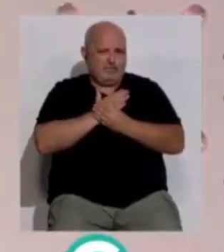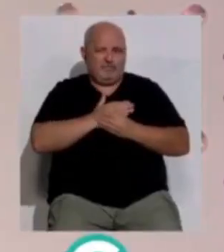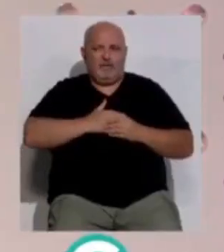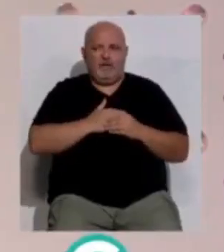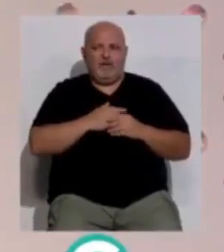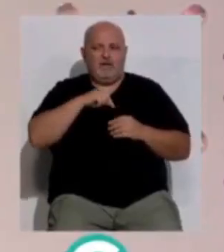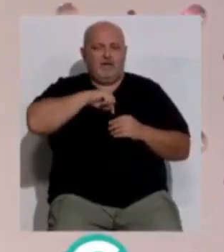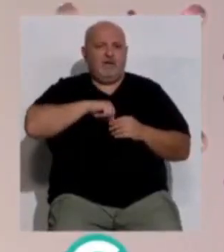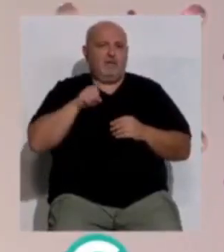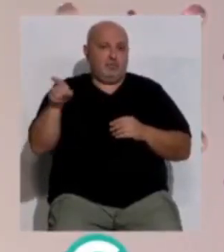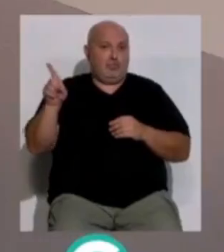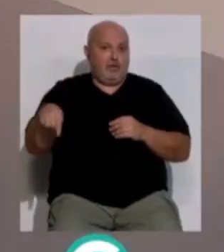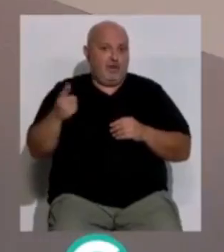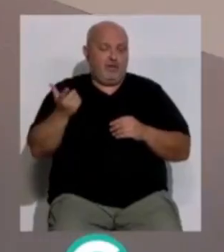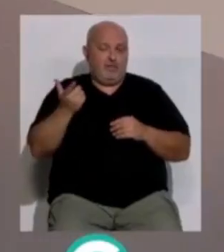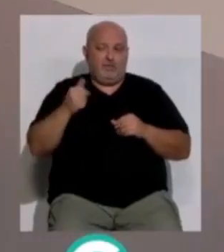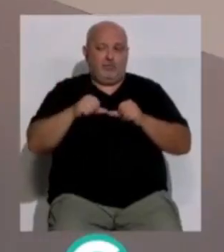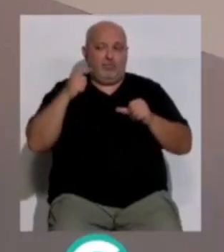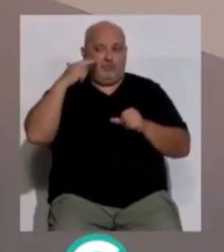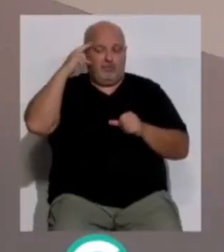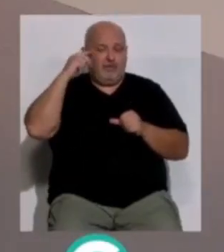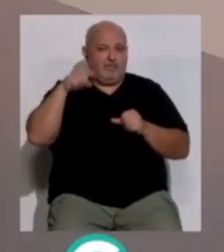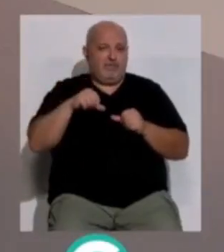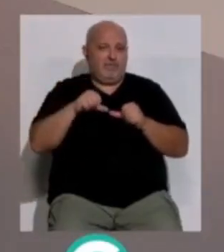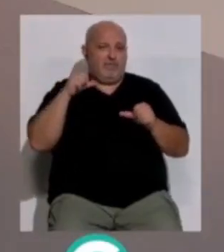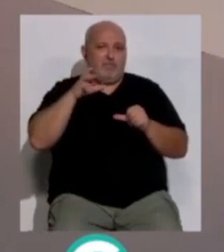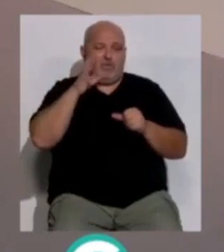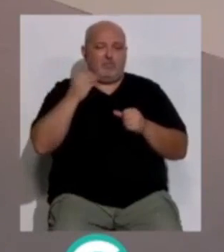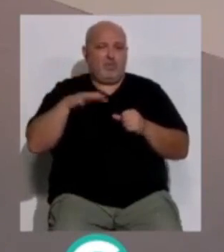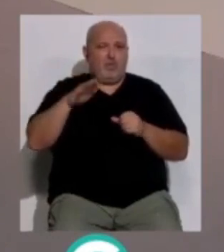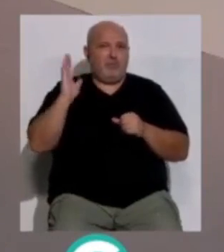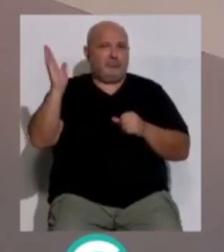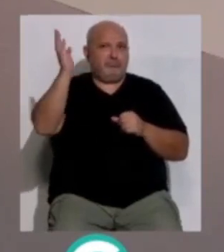quites mérito que tú también tienes una dilatada experiencia además por muchos lugares del mundo